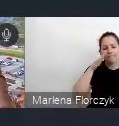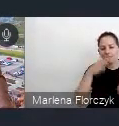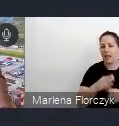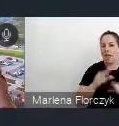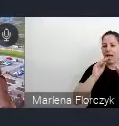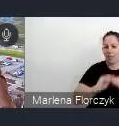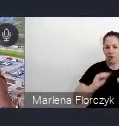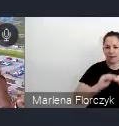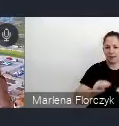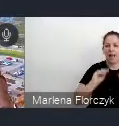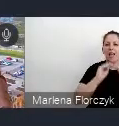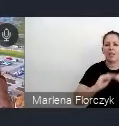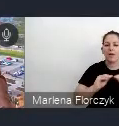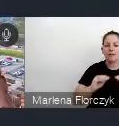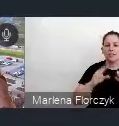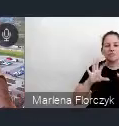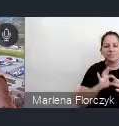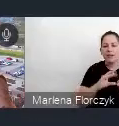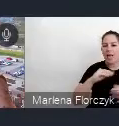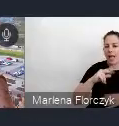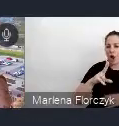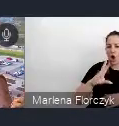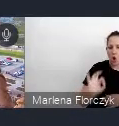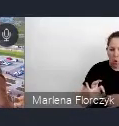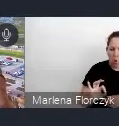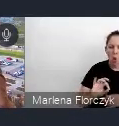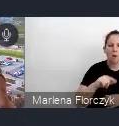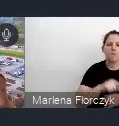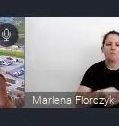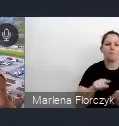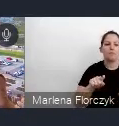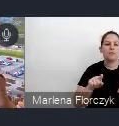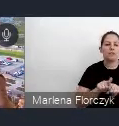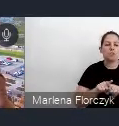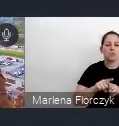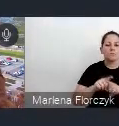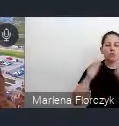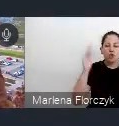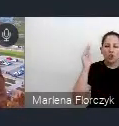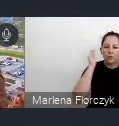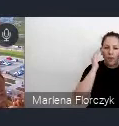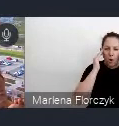Edukacja proekologiczna. Edukacja i świadomość, budowania świadomości